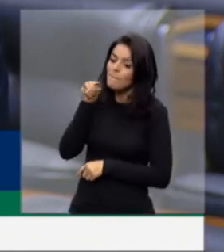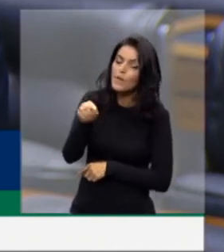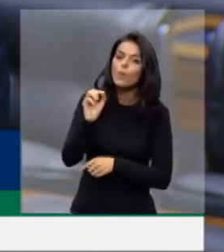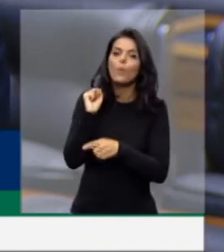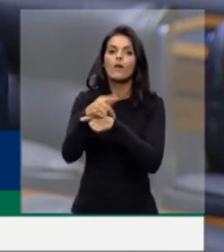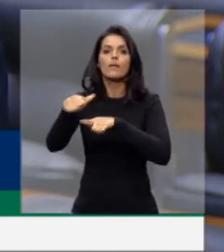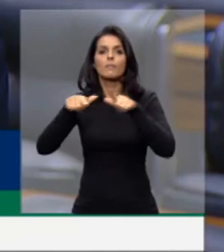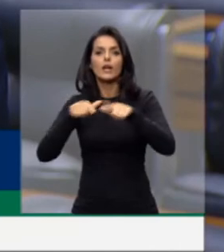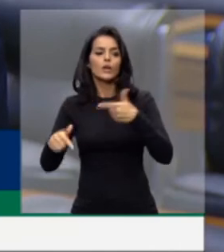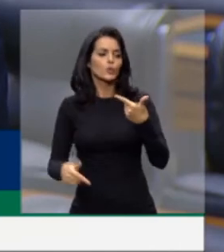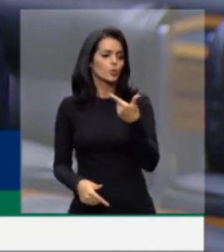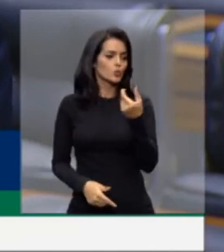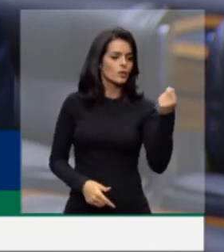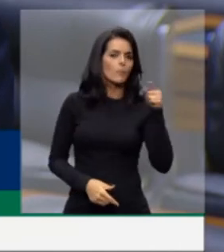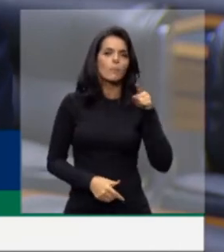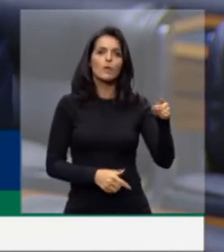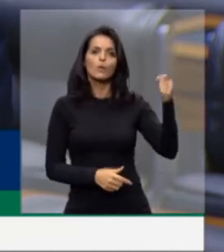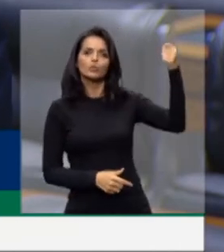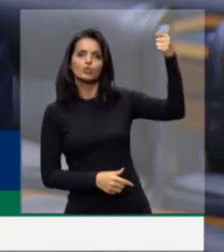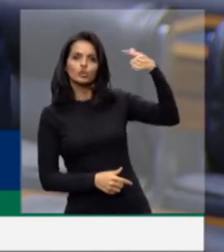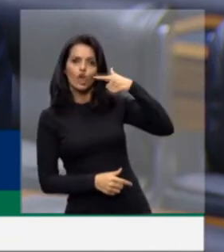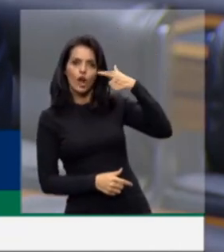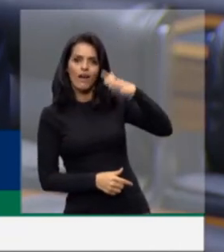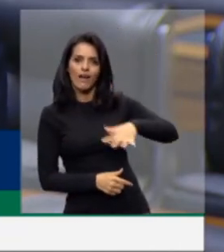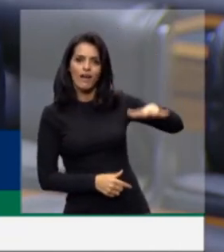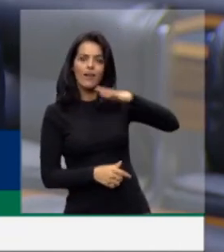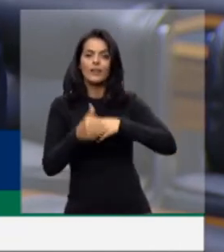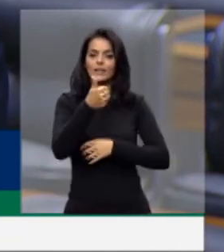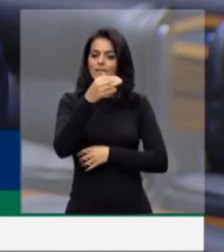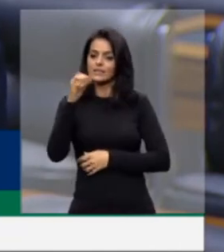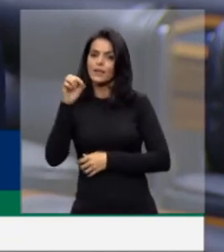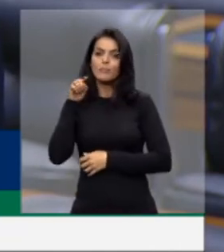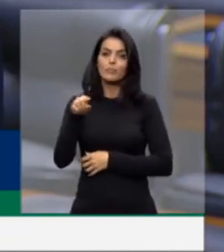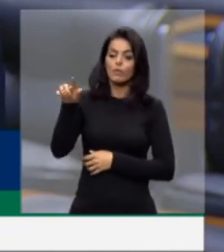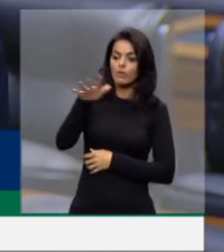RENOVÁVEIS. HOJE SÃO MAIS DE 300 MIL EMPREGOS, 300 MIL EMPREGOS, 200 MIL NA ENERGIA